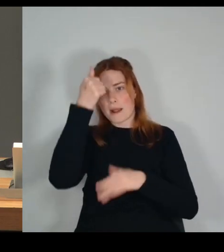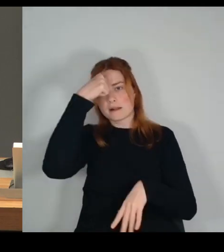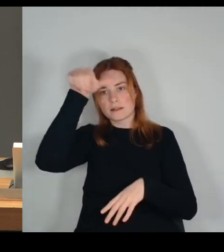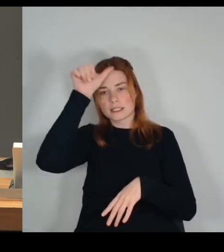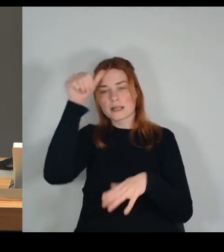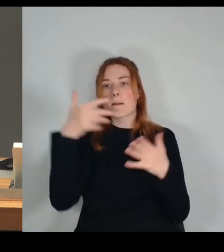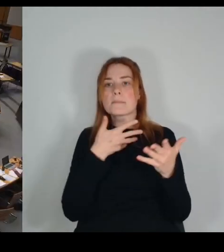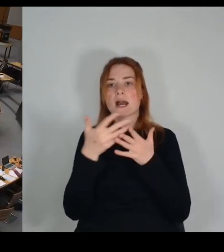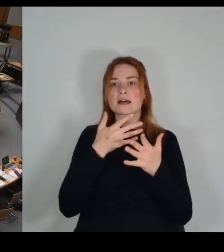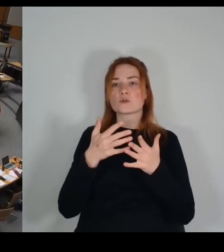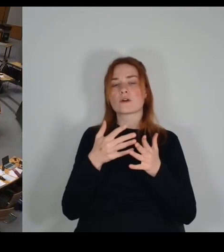Bitte schön.